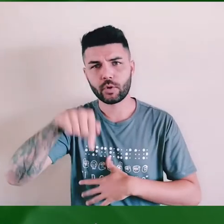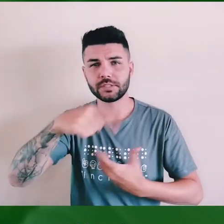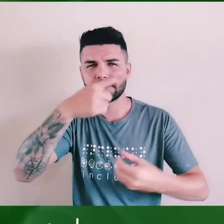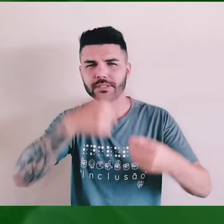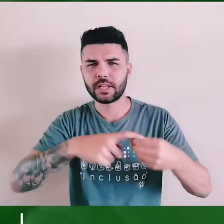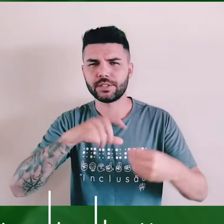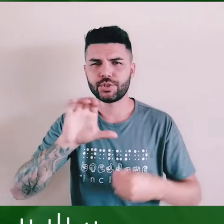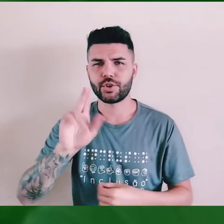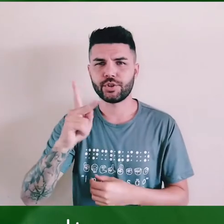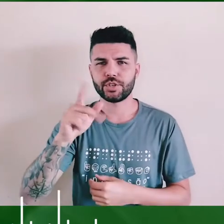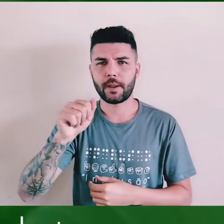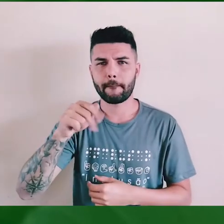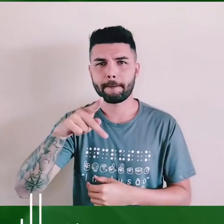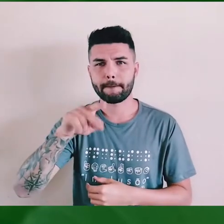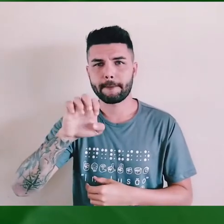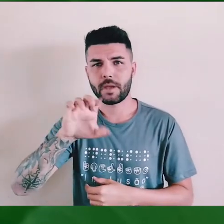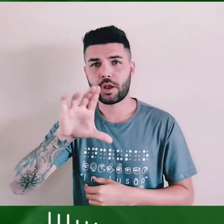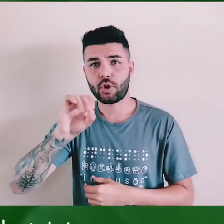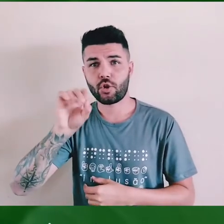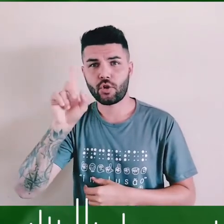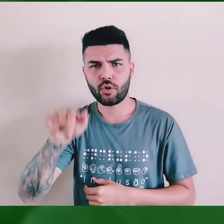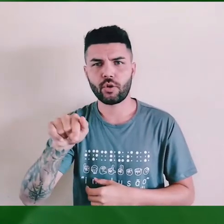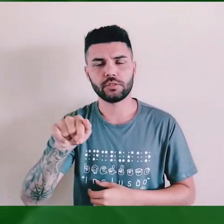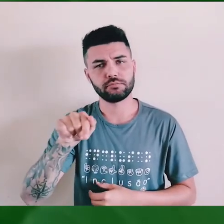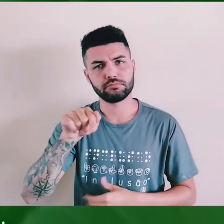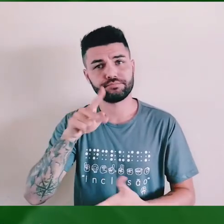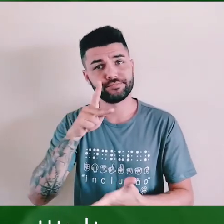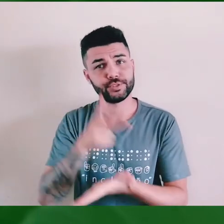Eu lembro direitinho que Juliana falou: "Pedro, é uma situação muito difícil, a gente